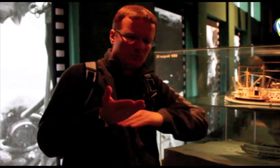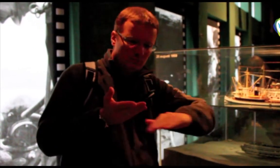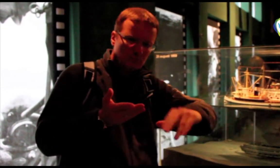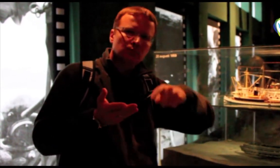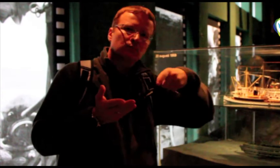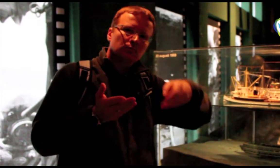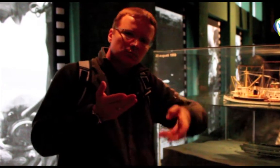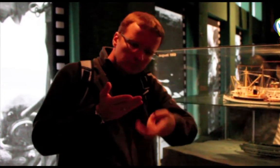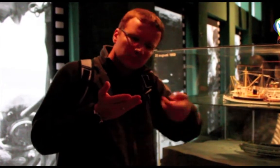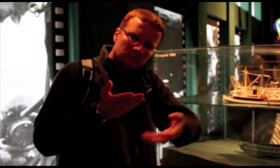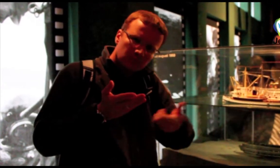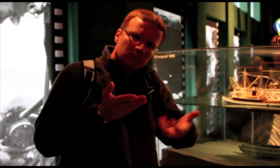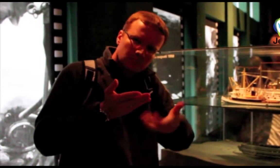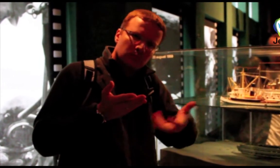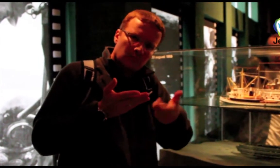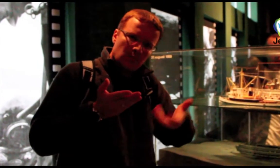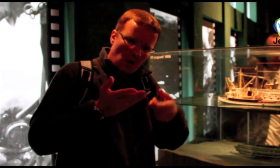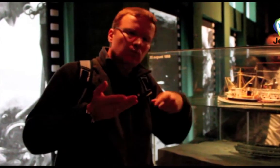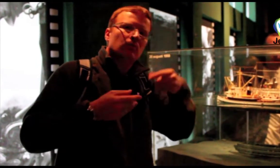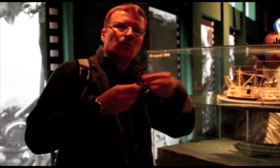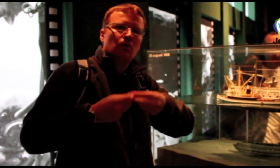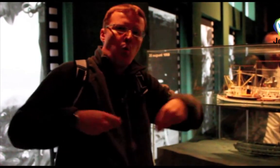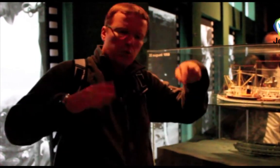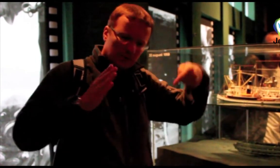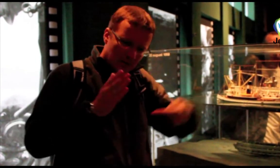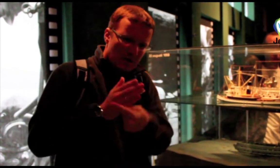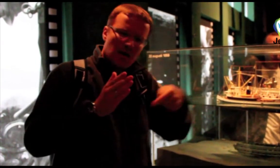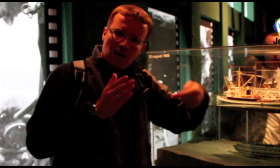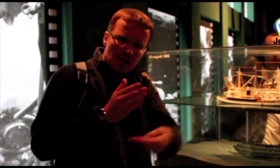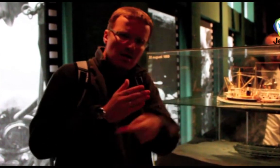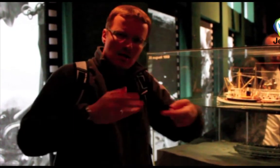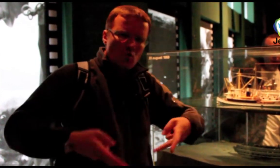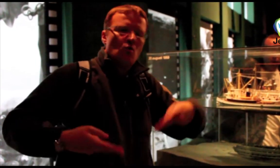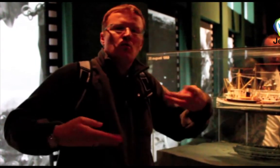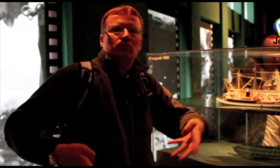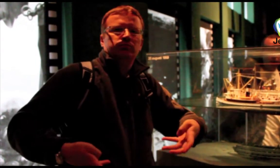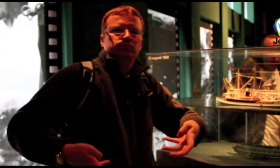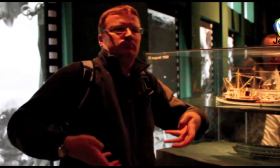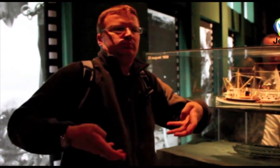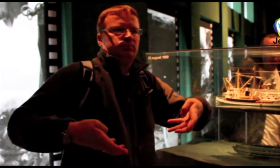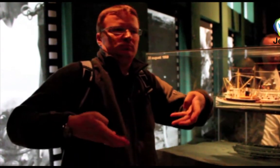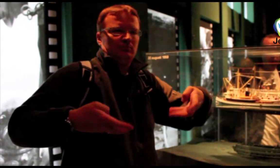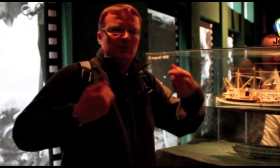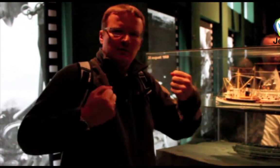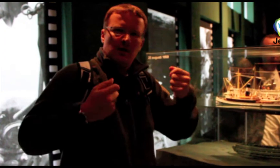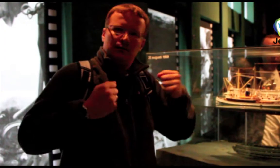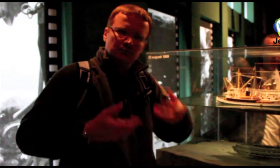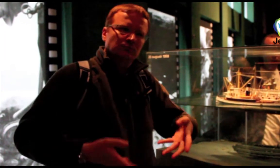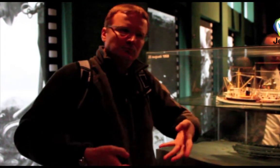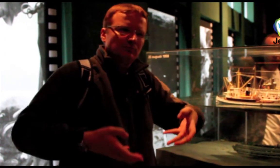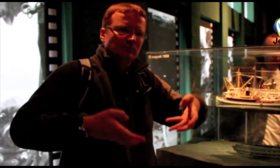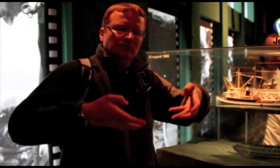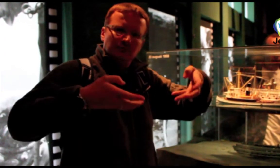Az elsüllyedt hajó alatt kis alagutakat ástak, köteleket erősítettek fel rá és több hajó segítségével hozták fel, nehezen.